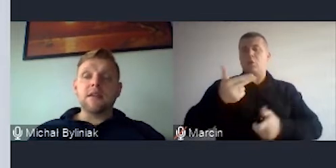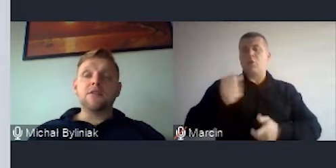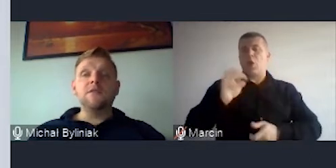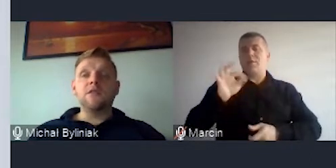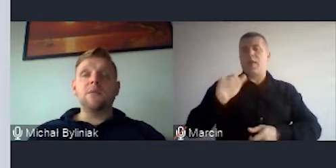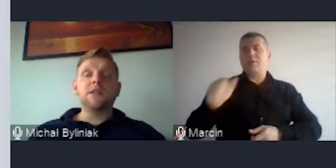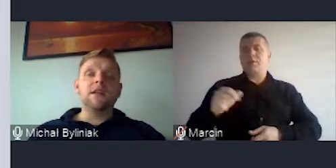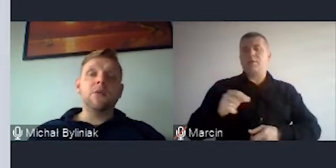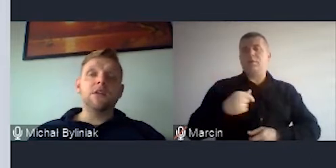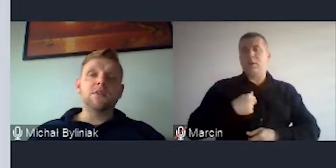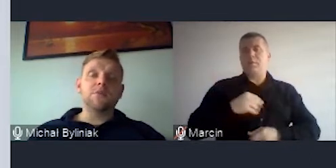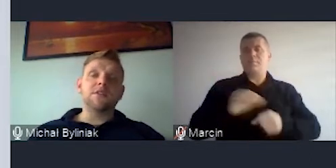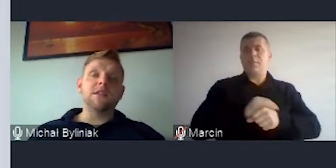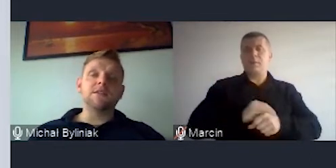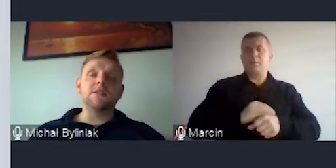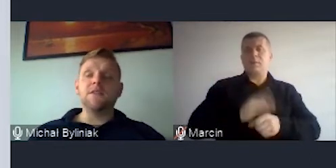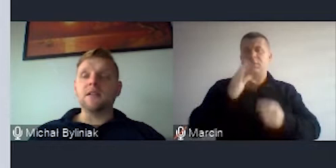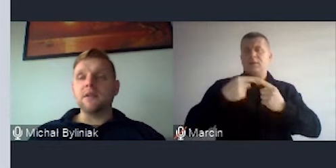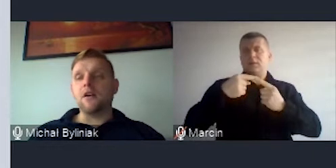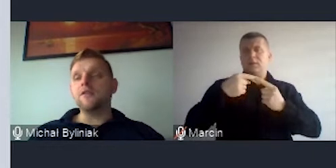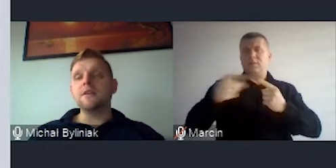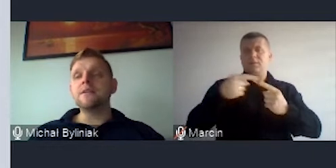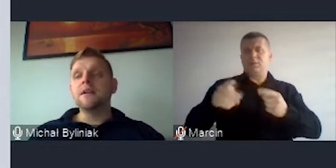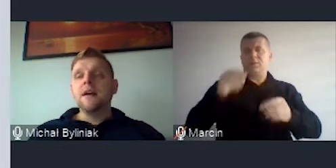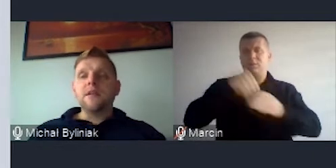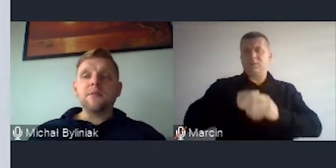Z tego co mi wiadomo, materiały są przesyłane razem z certyfikatami na koniec,